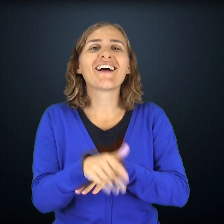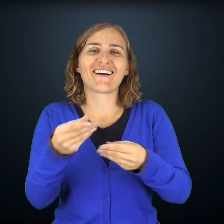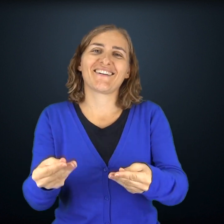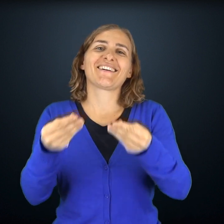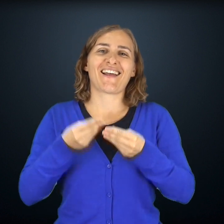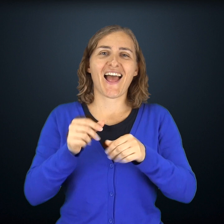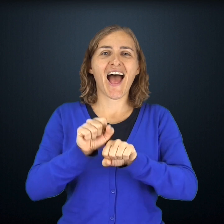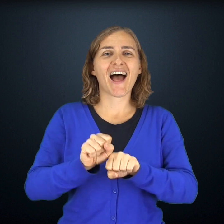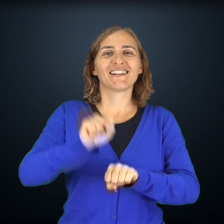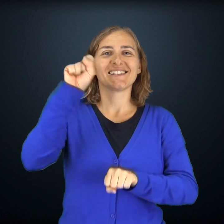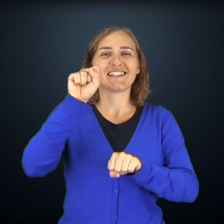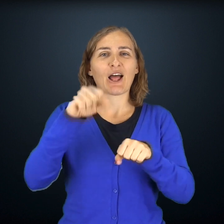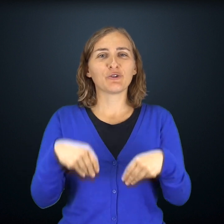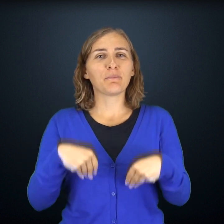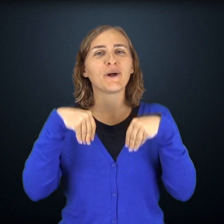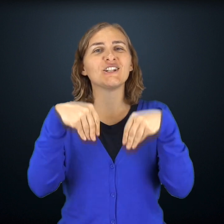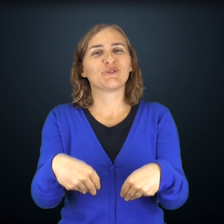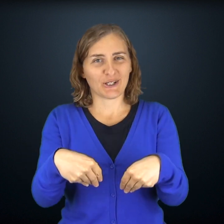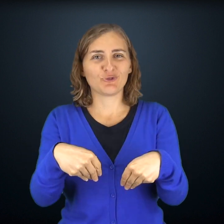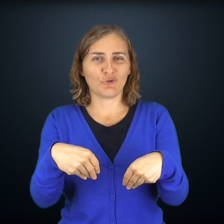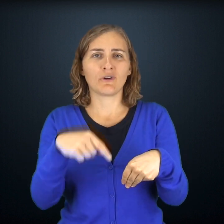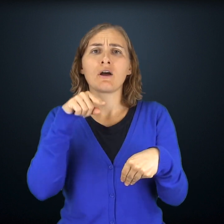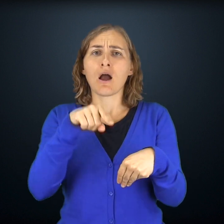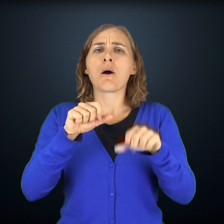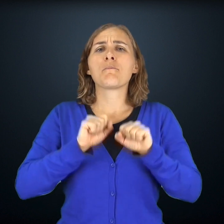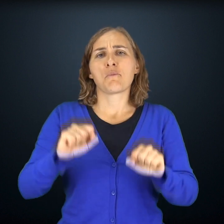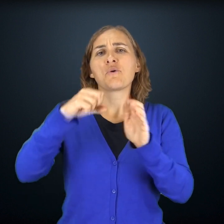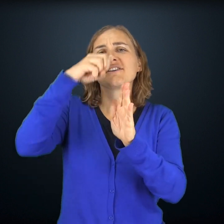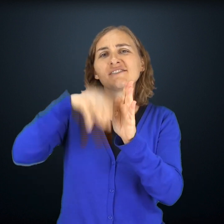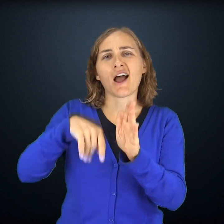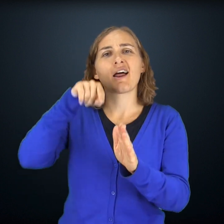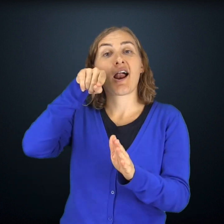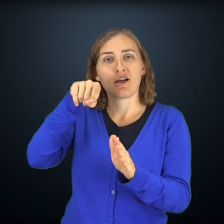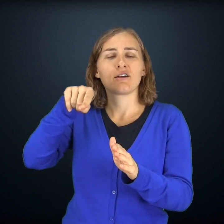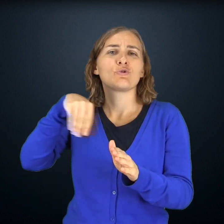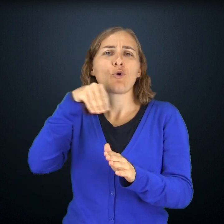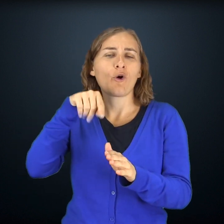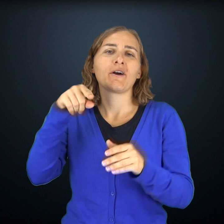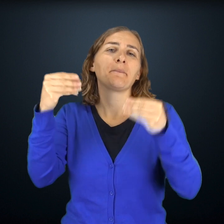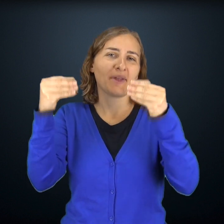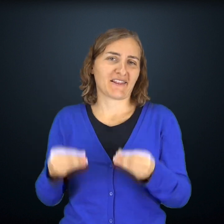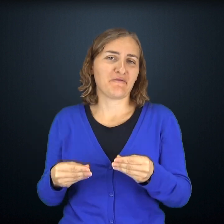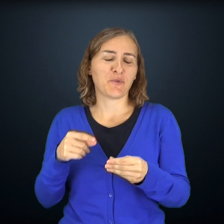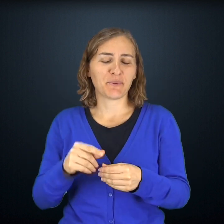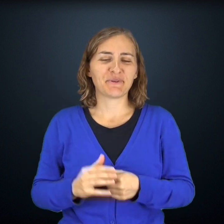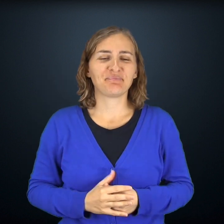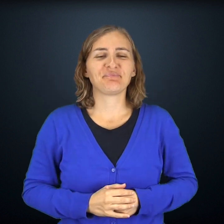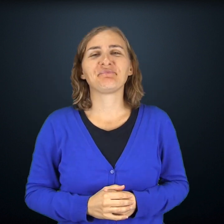l’attestato di partecipazione potrà essere scaricato direttamente dai docenti dalla piattaforma.